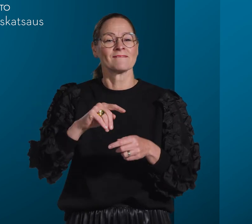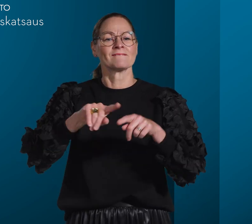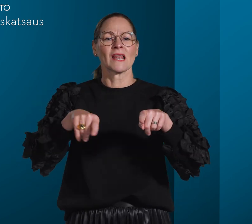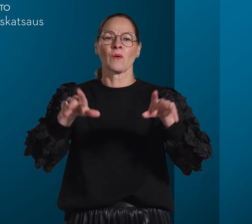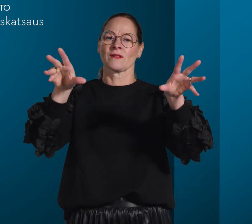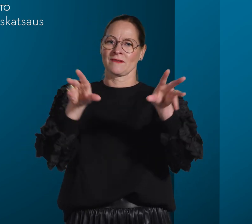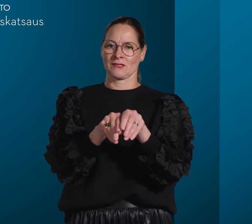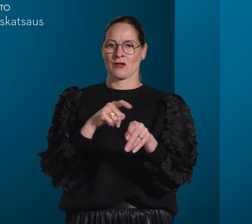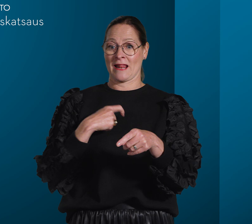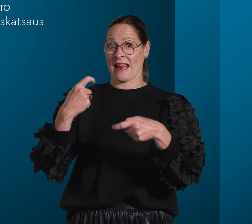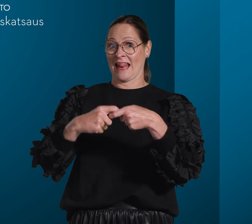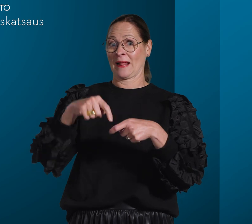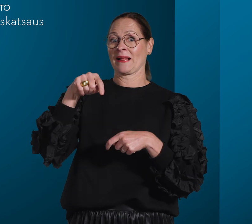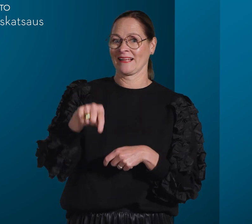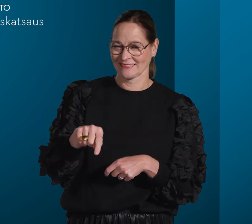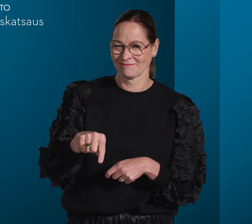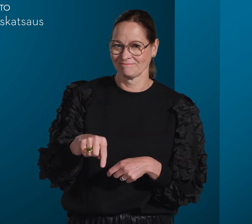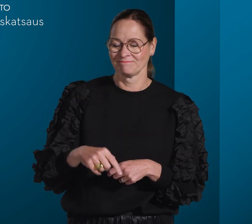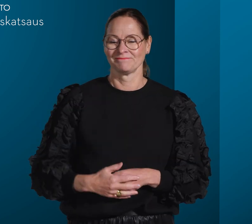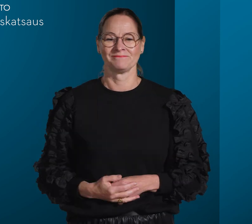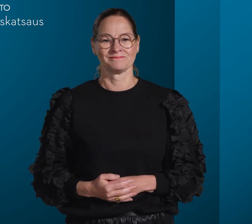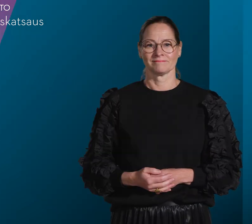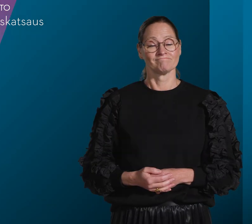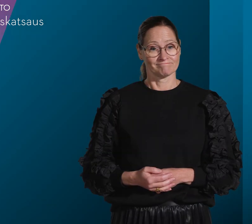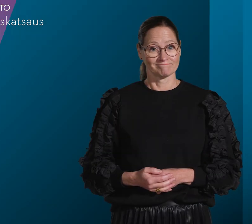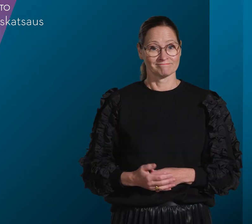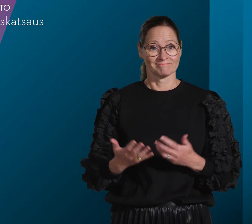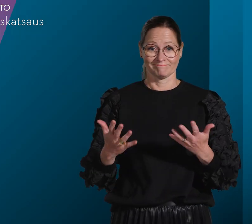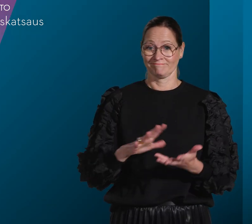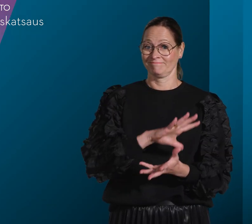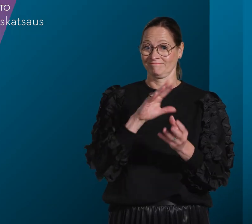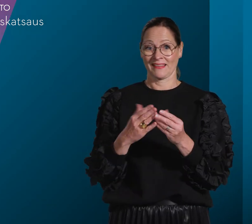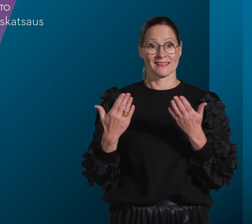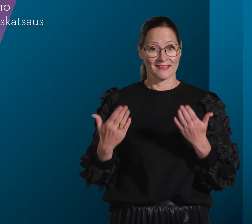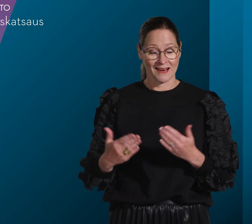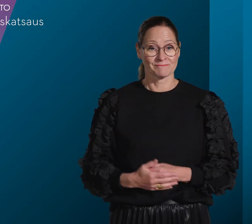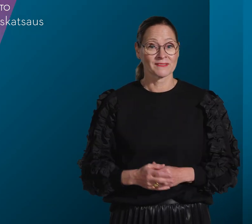videoyhteenvedosta oheisen linkin kautta! Tässä olivat aiheemme tällä kertaa.